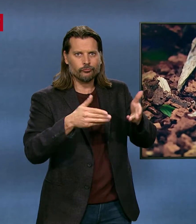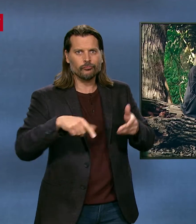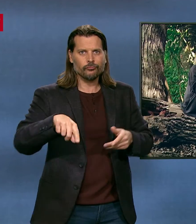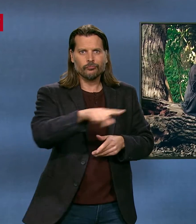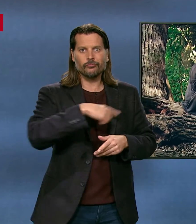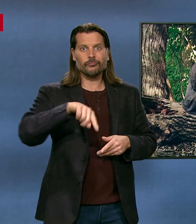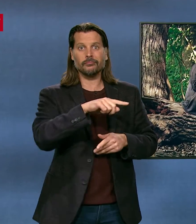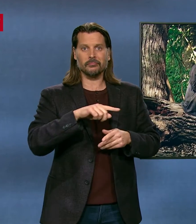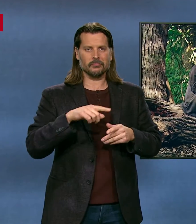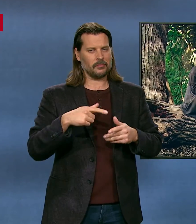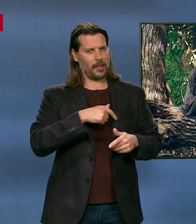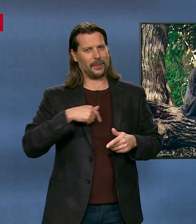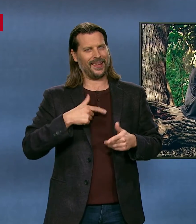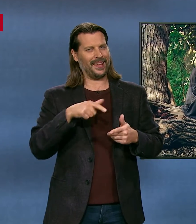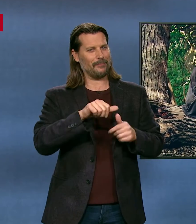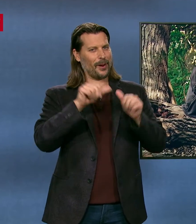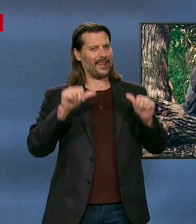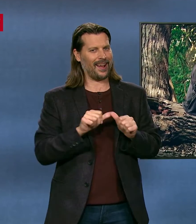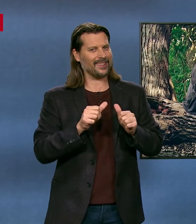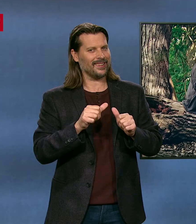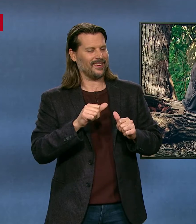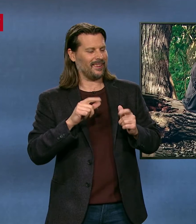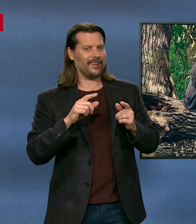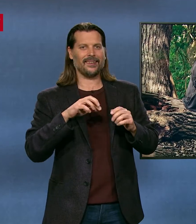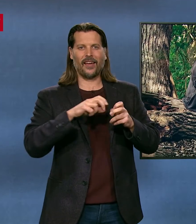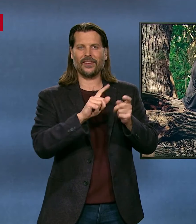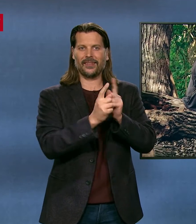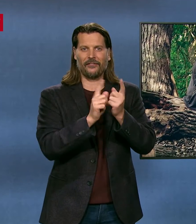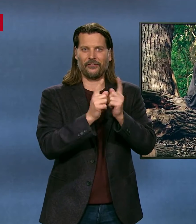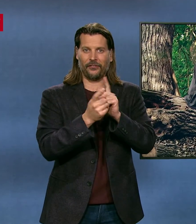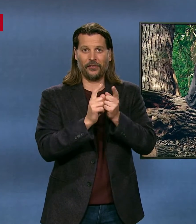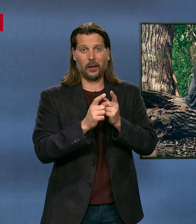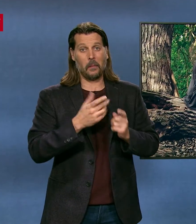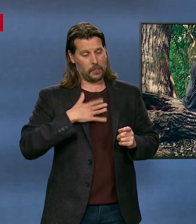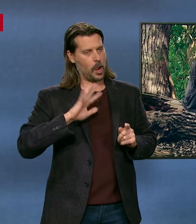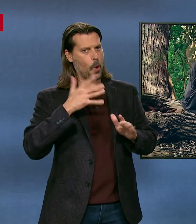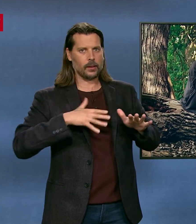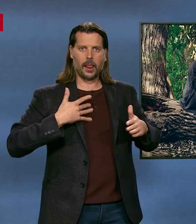um hier die Käfer wieder anzusiedeln. Um die Käfer anzusiedeln, braucht es Lebensraum.